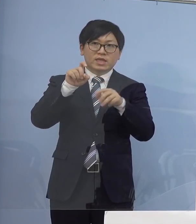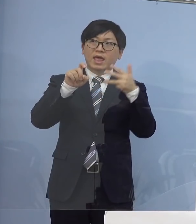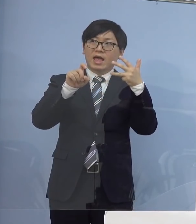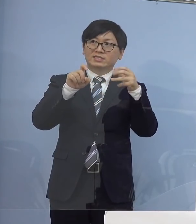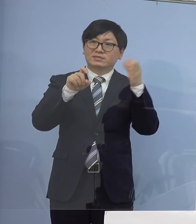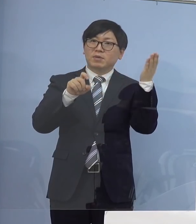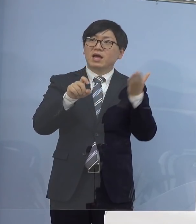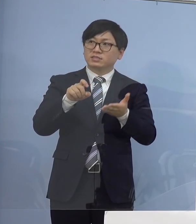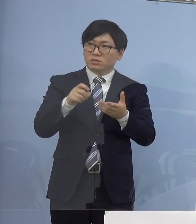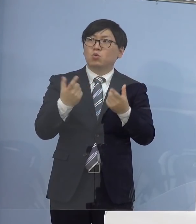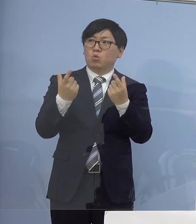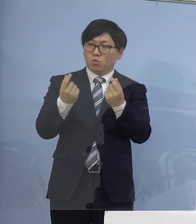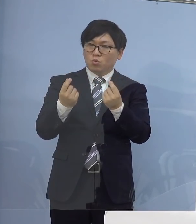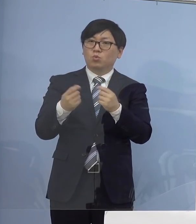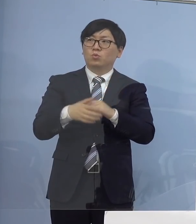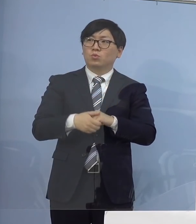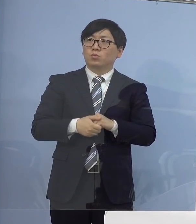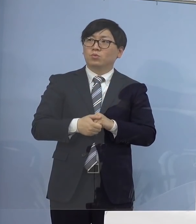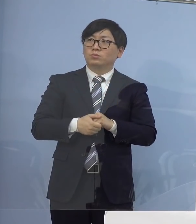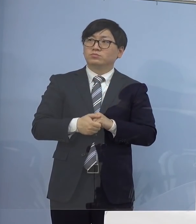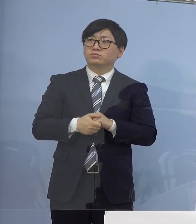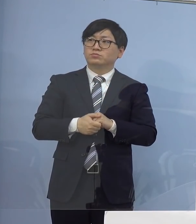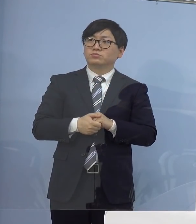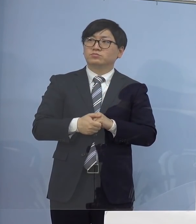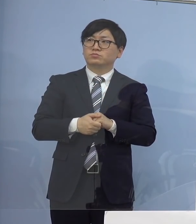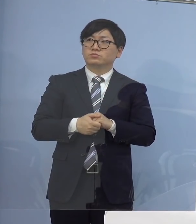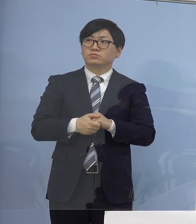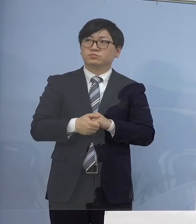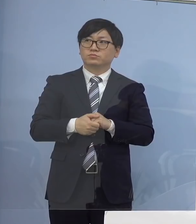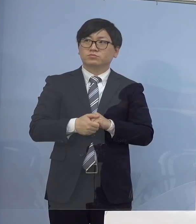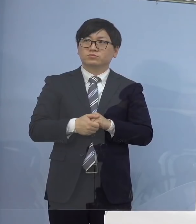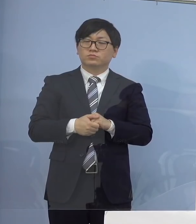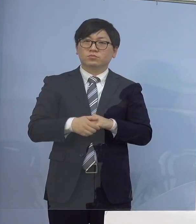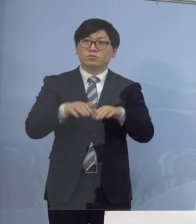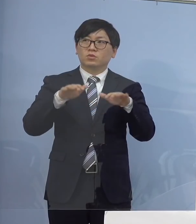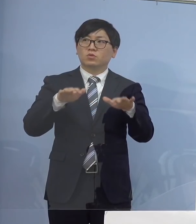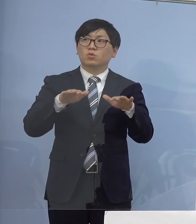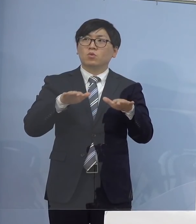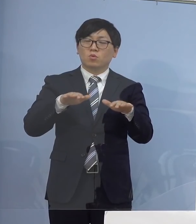（四国放送） ありがとうございます、 それで今月は357人でよかったですか